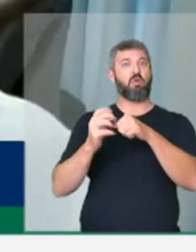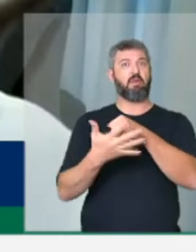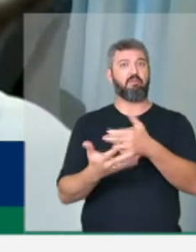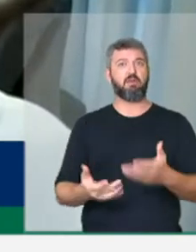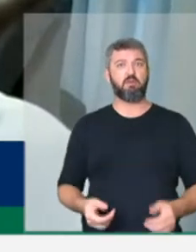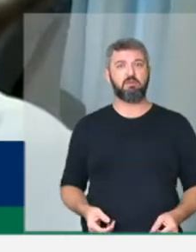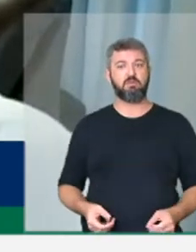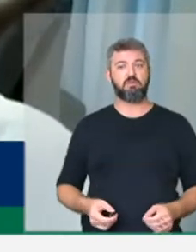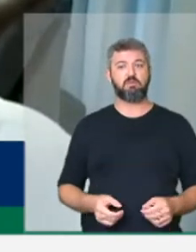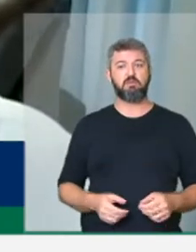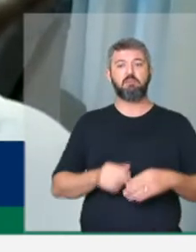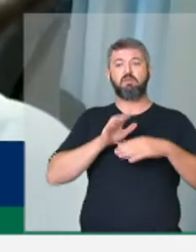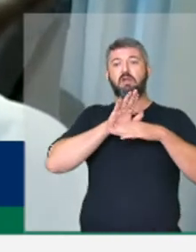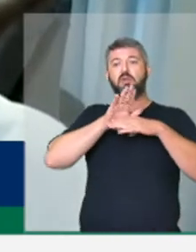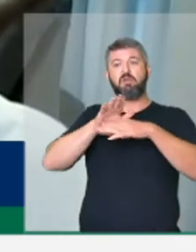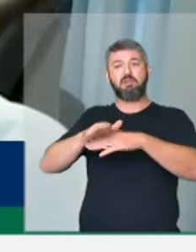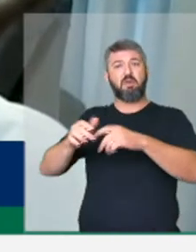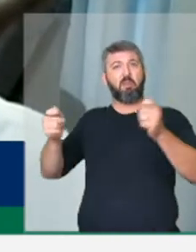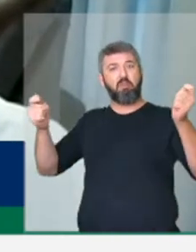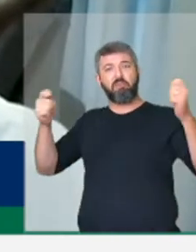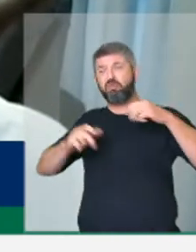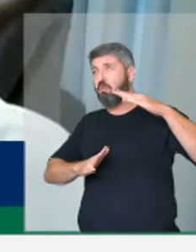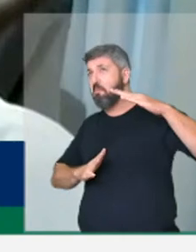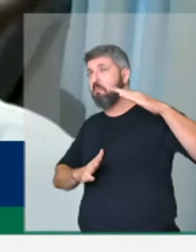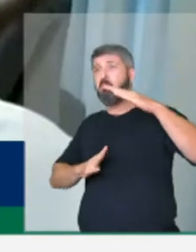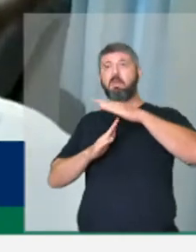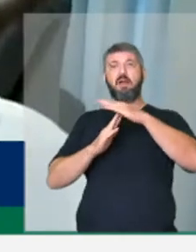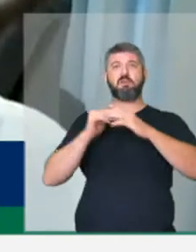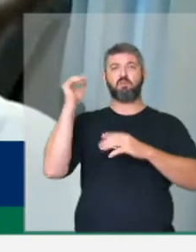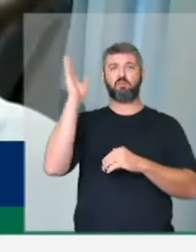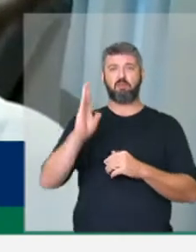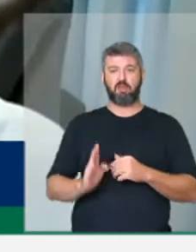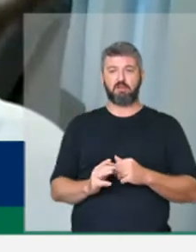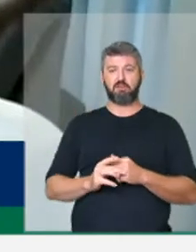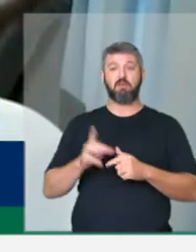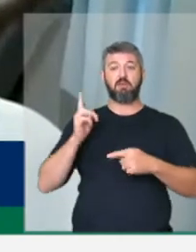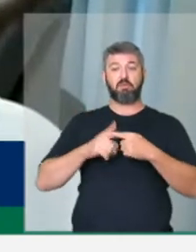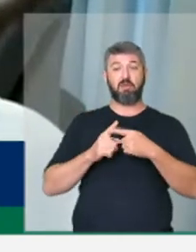[PRESIDENTE]: PT?! -- [DEPUTADO]: O PT ORIENTA NÃO AO PARECER, A FAVOR DAS EMENDAS PORQUE...